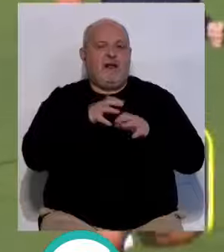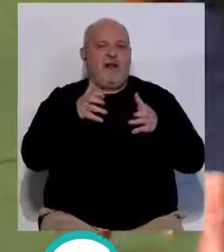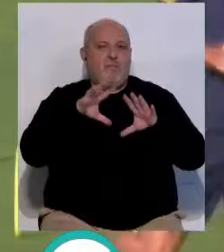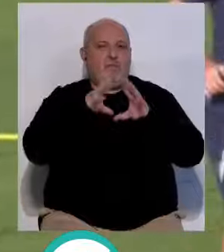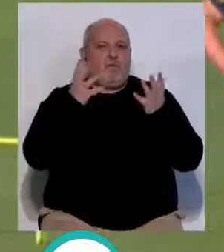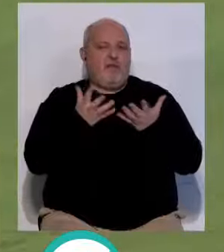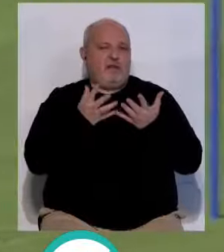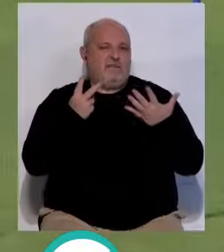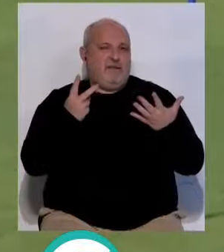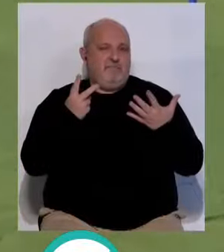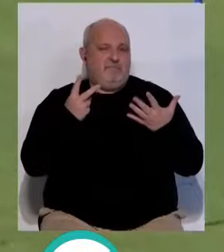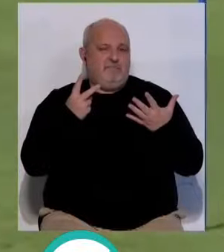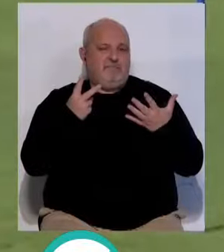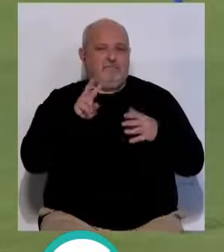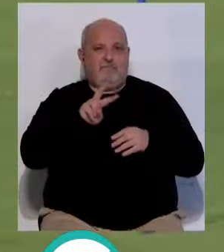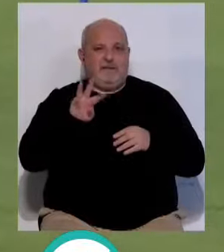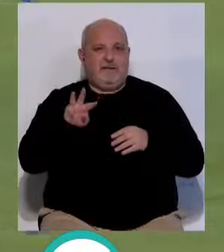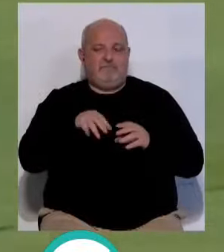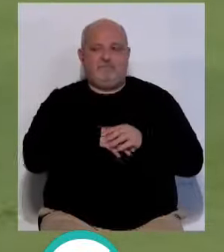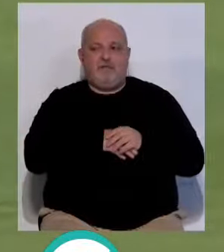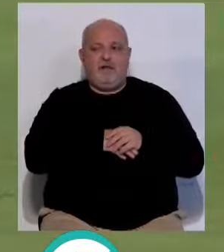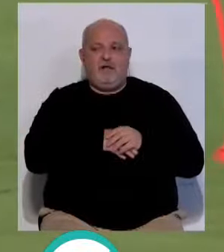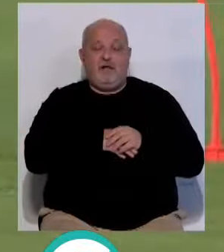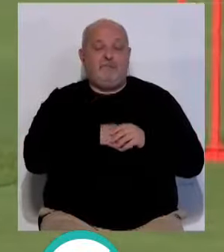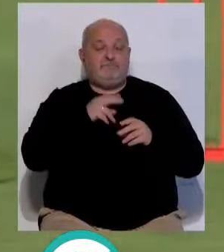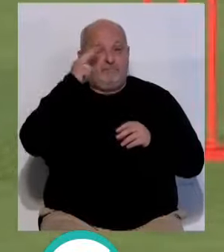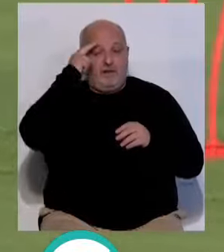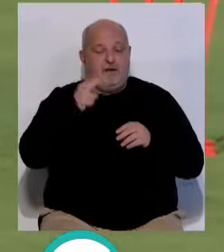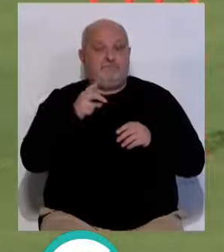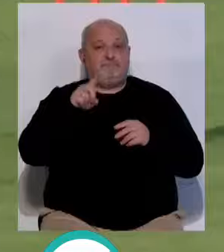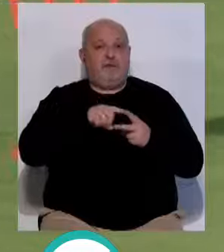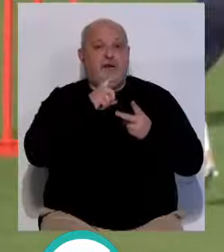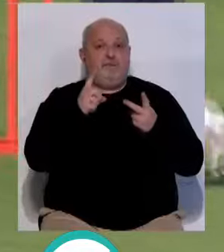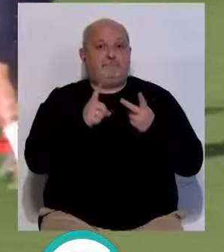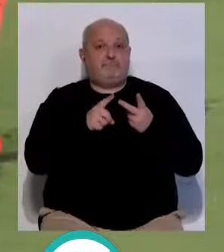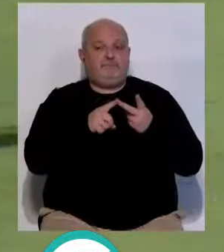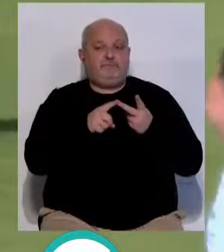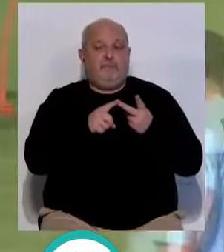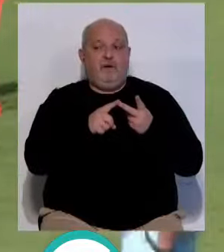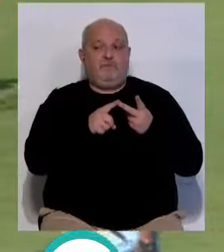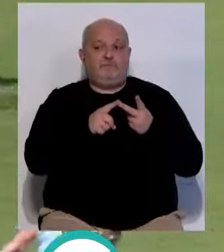son s partidos 23 con el mayor Respeto del mundo también Hablamos de un futbolista que lo ha sido